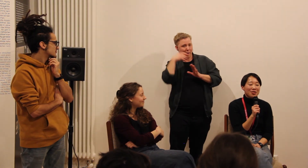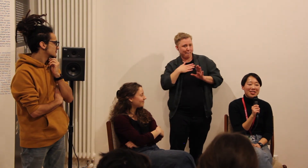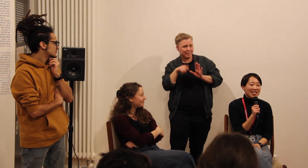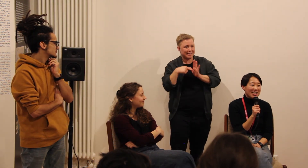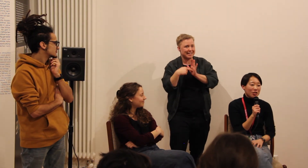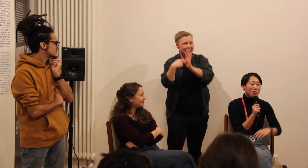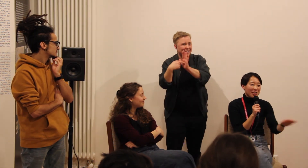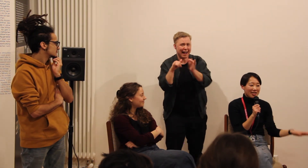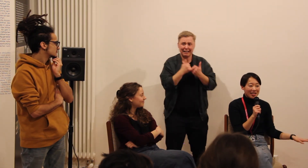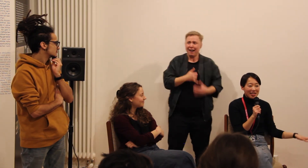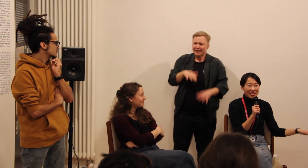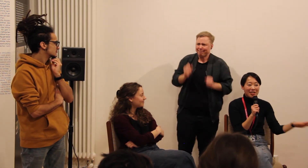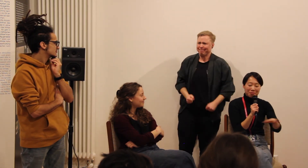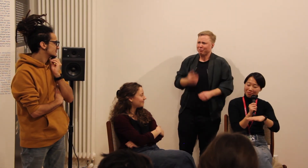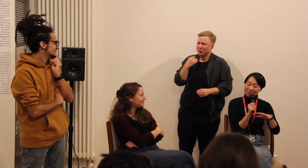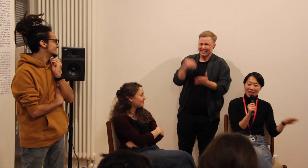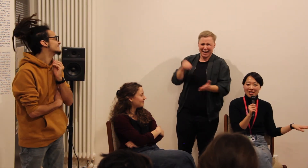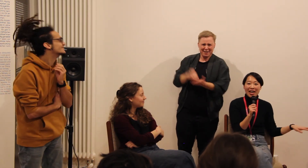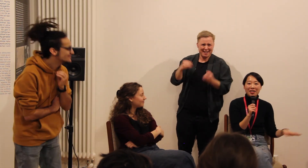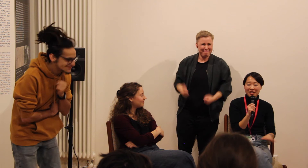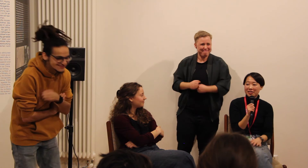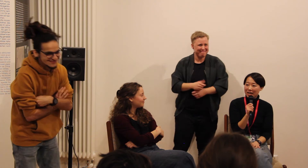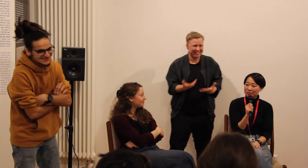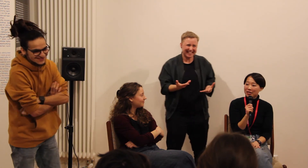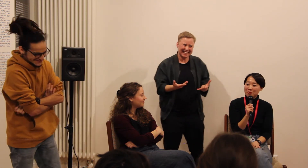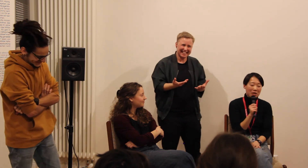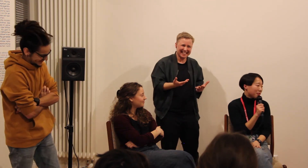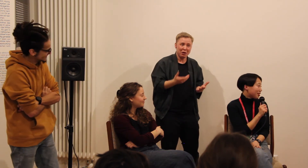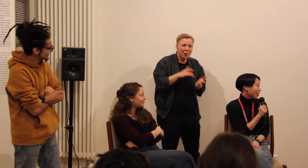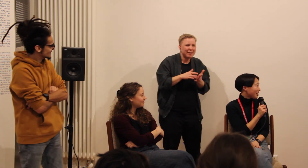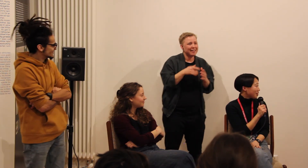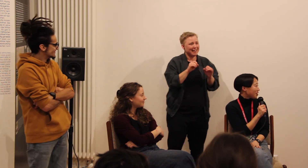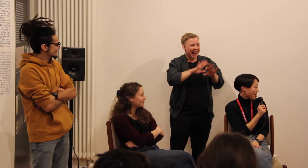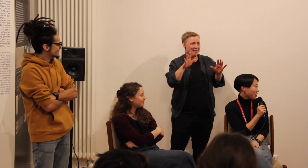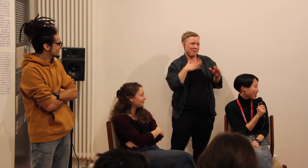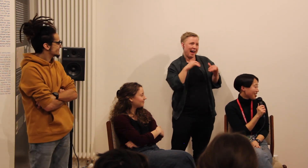Weil es immer sehr schön ist die anderen Tauben zu treffen vor allem in anderen Ländern.